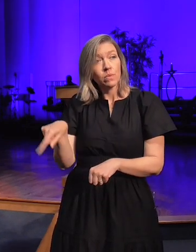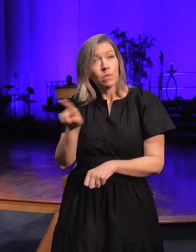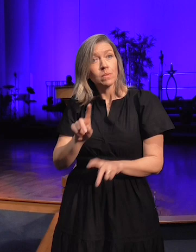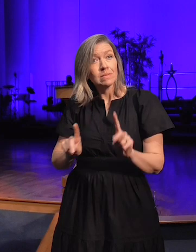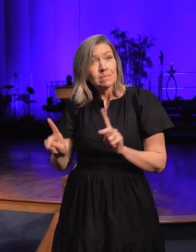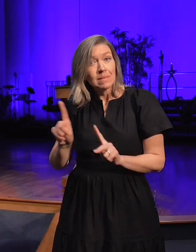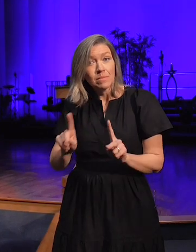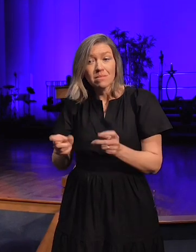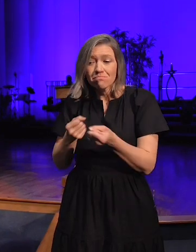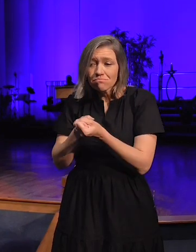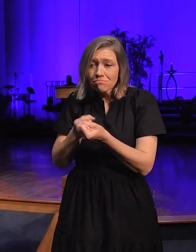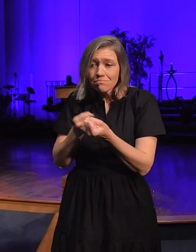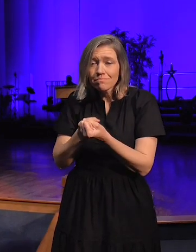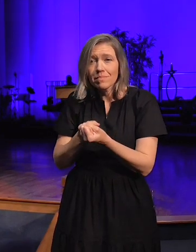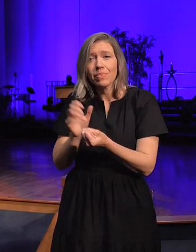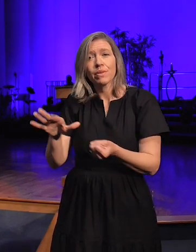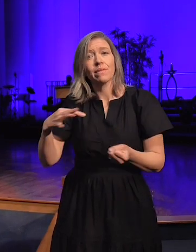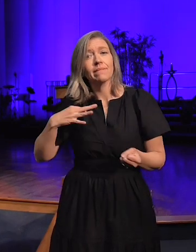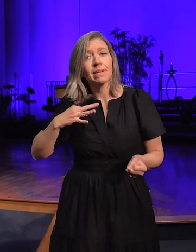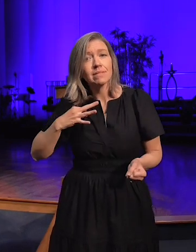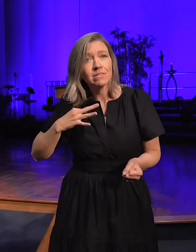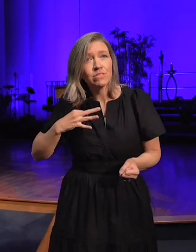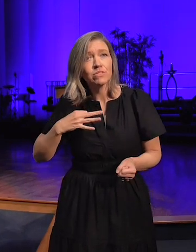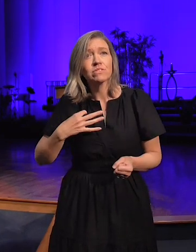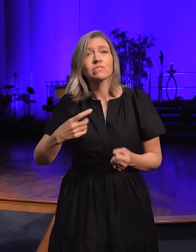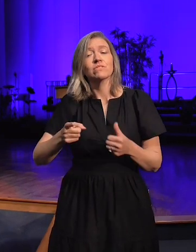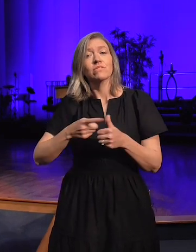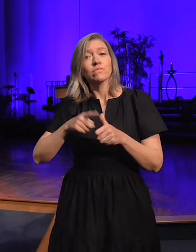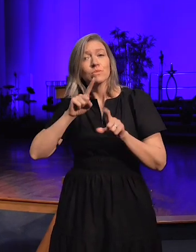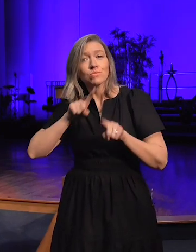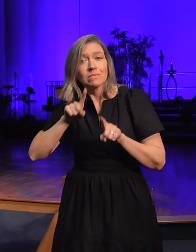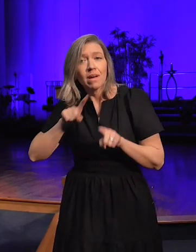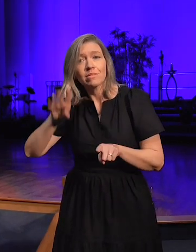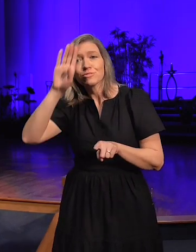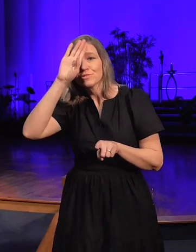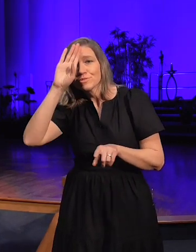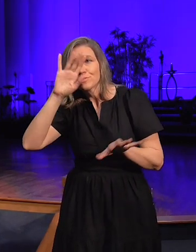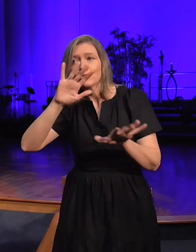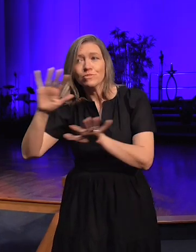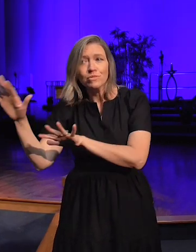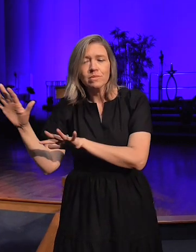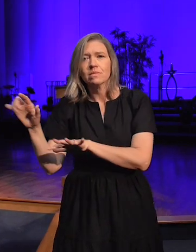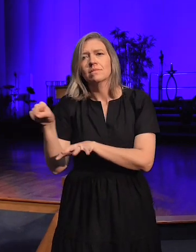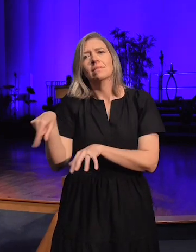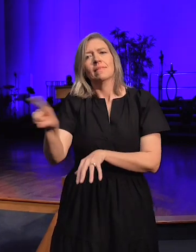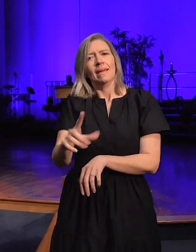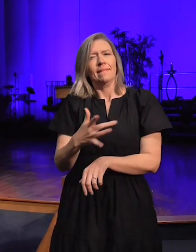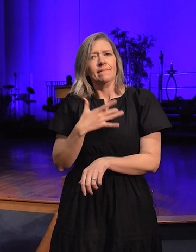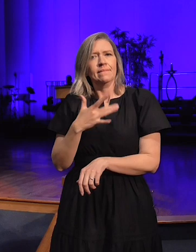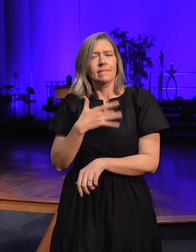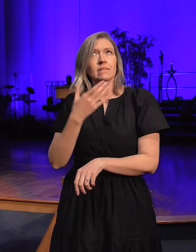sus voluntarios, sus primeros auxilios, sienten el poder de la Divinidad impulsándolos